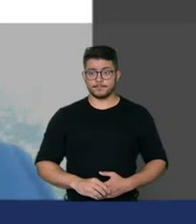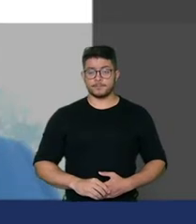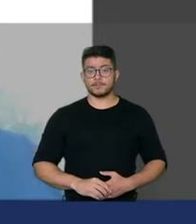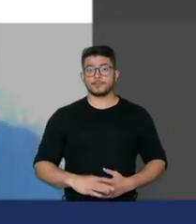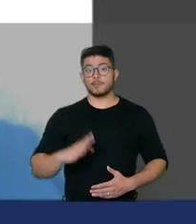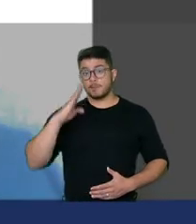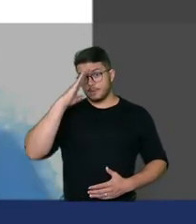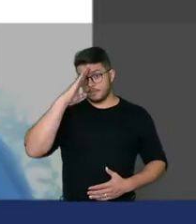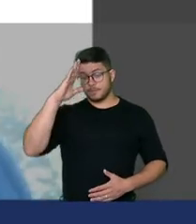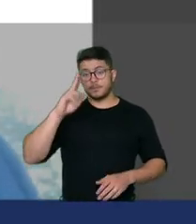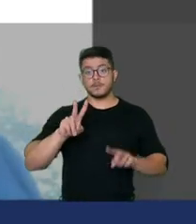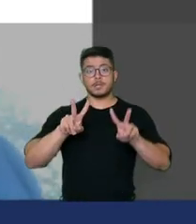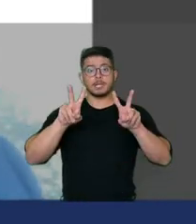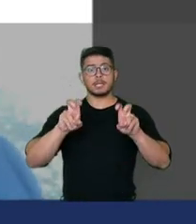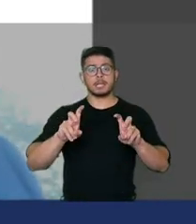DURANTE O PROCESSO ELEITORAL. PRINCIPALMENTE AS PAUTAS